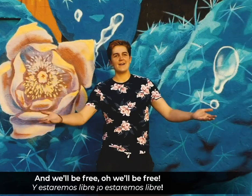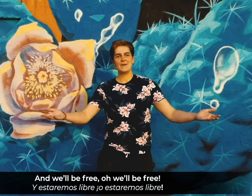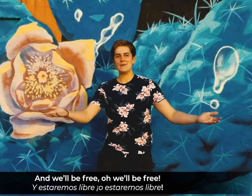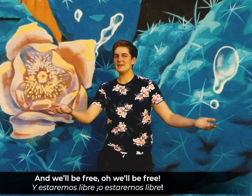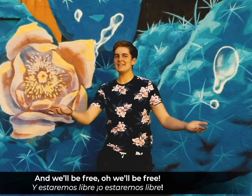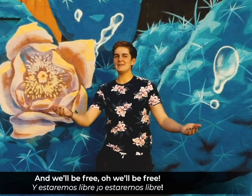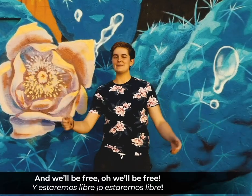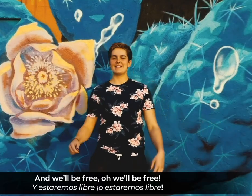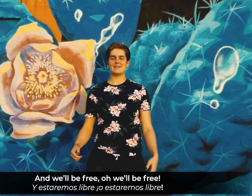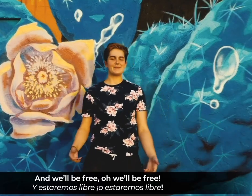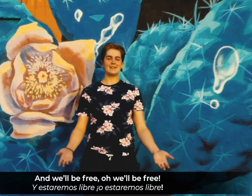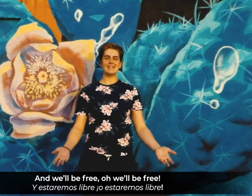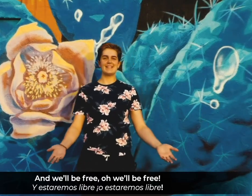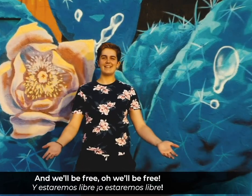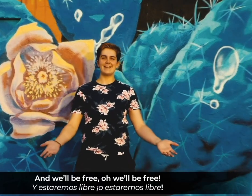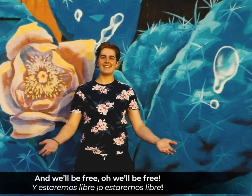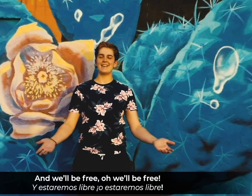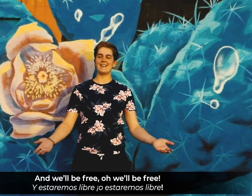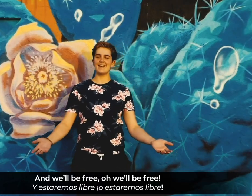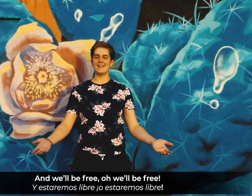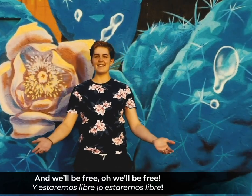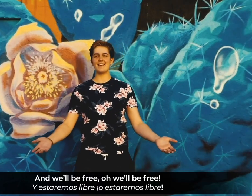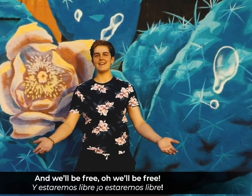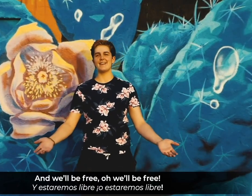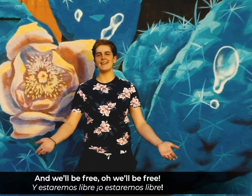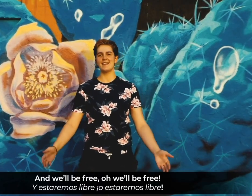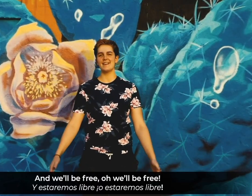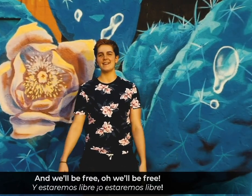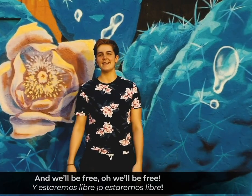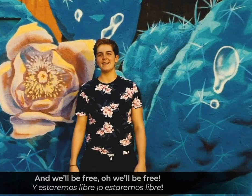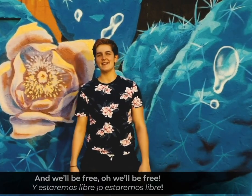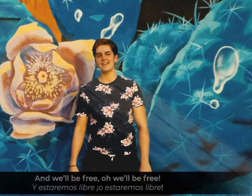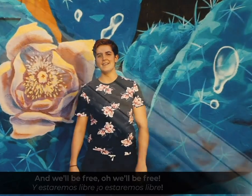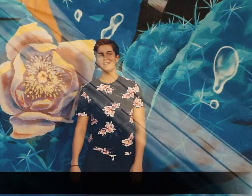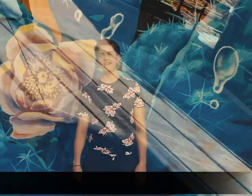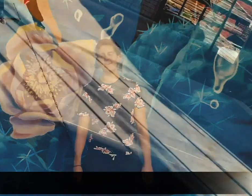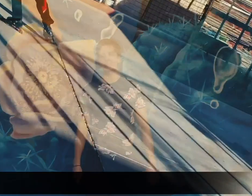Oh, estaremos libres